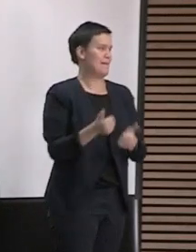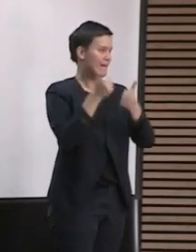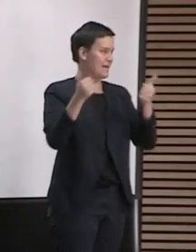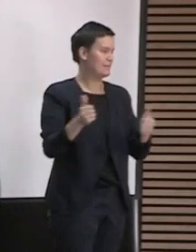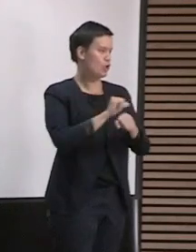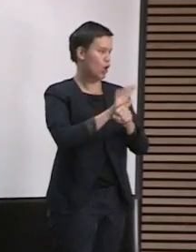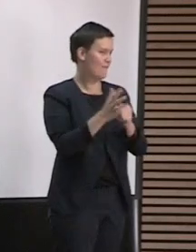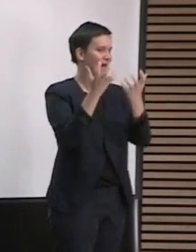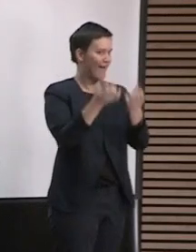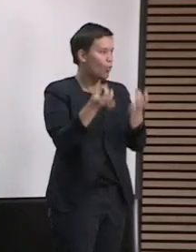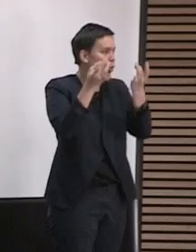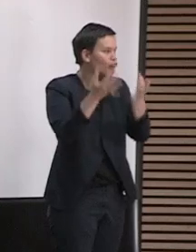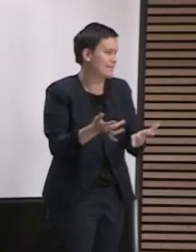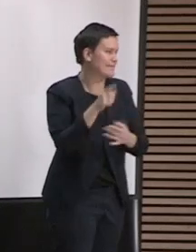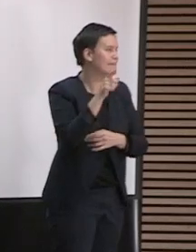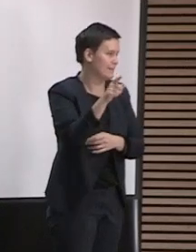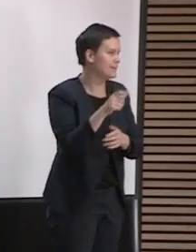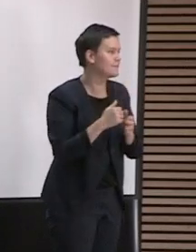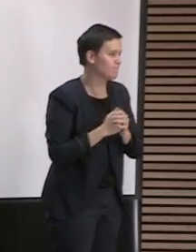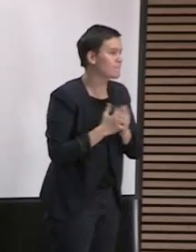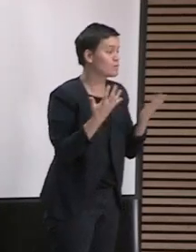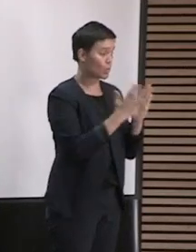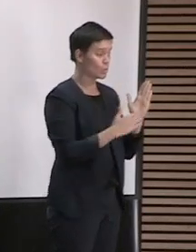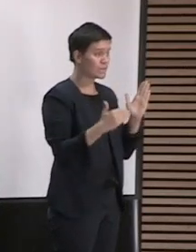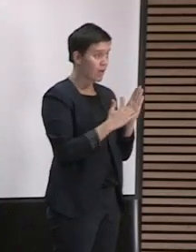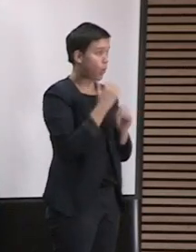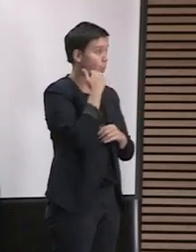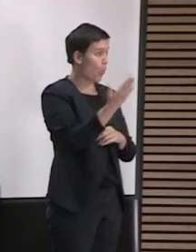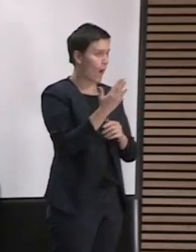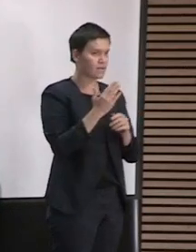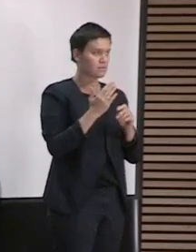tetahi waahanga o te ao kei reira te nuinga o nga keehi.